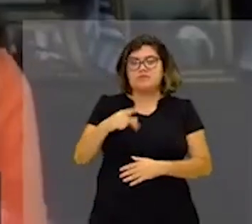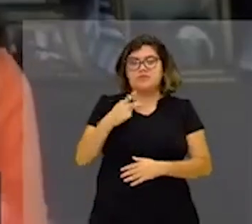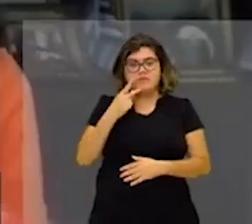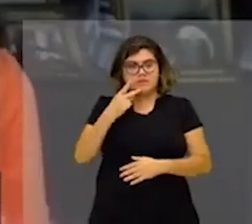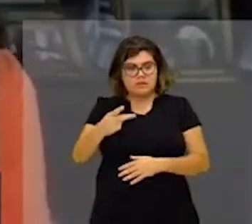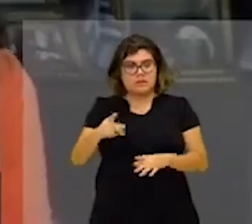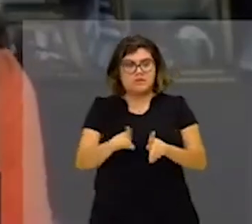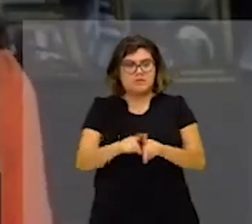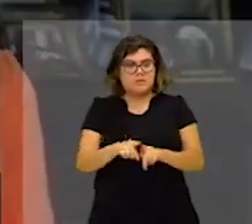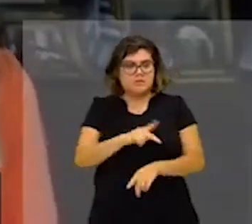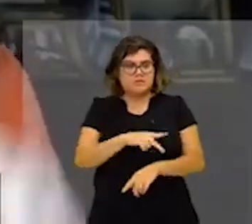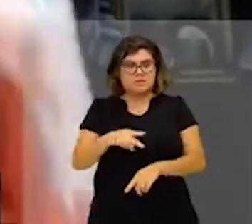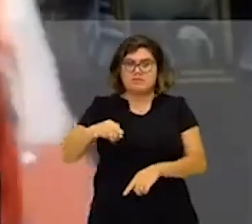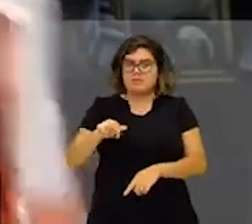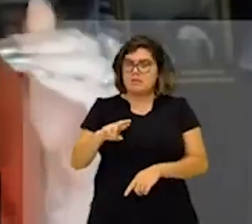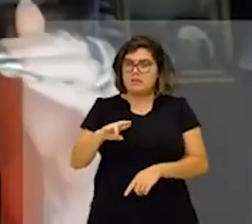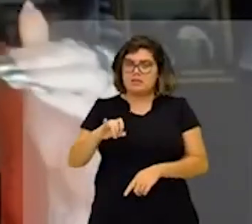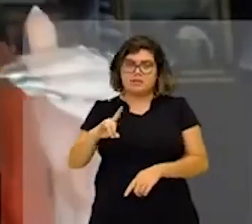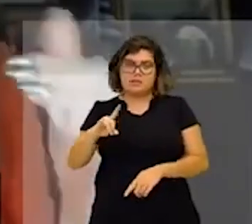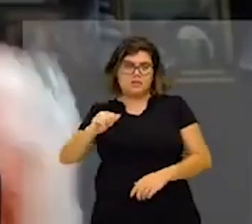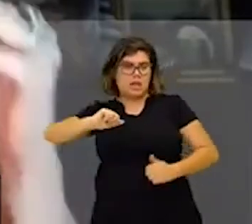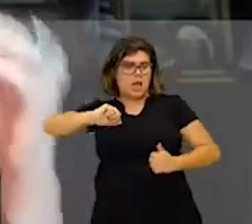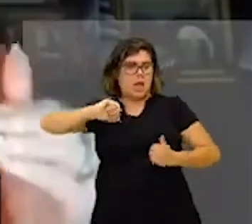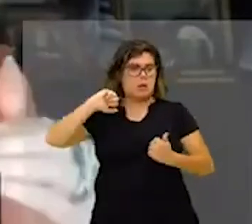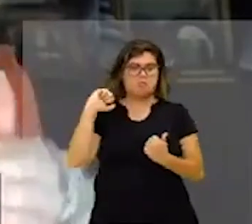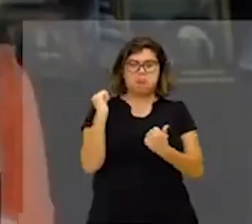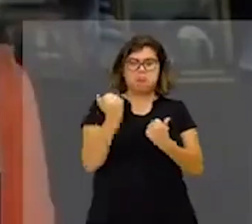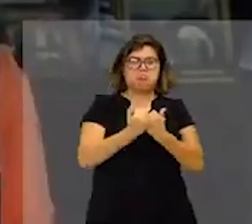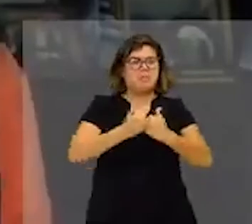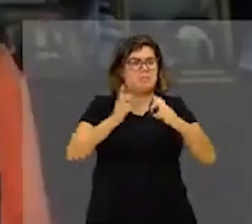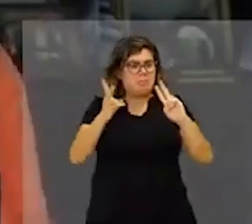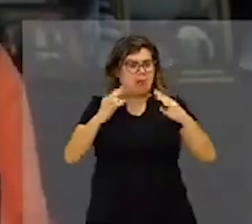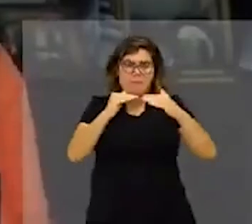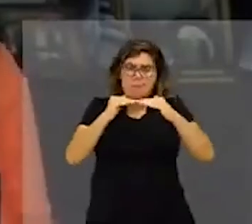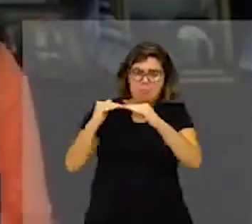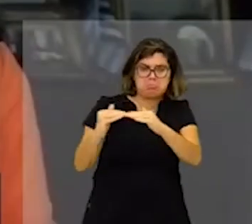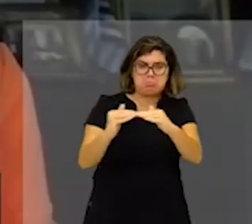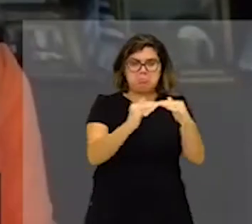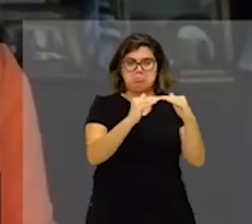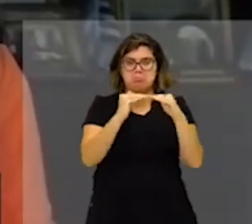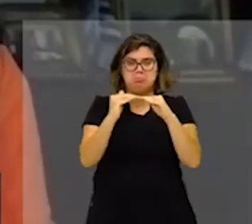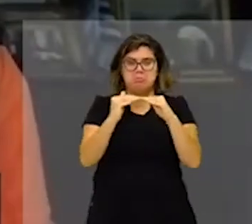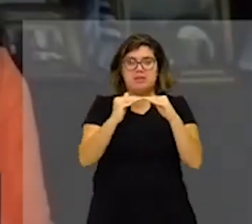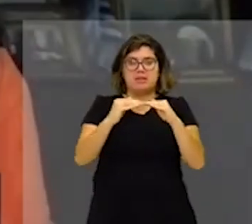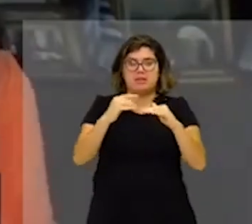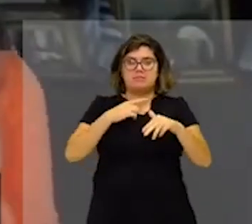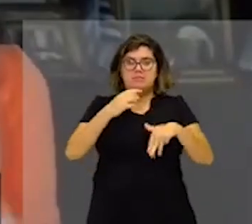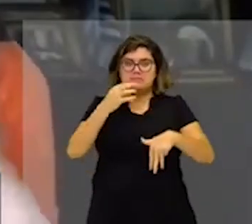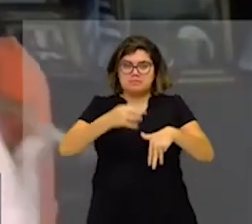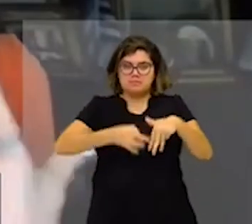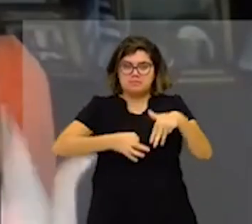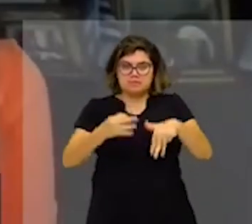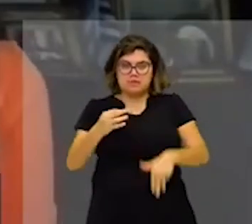Marilda substitui no mesmo nível na mesma altura o nosso Ministro Carlos rouba que para mim é uma